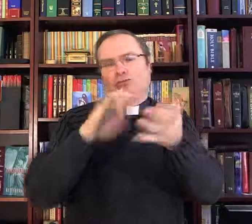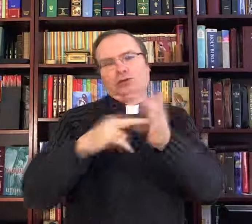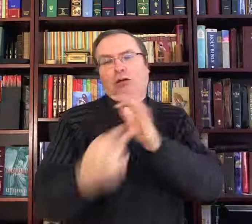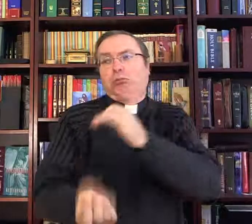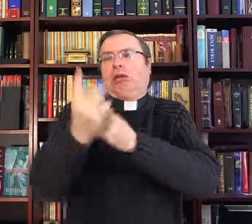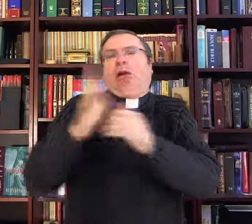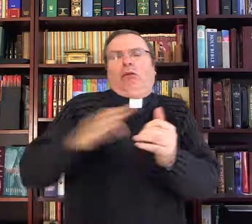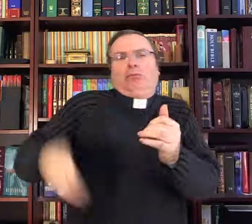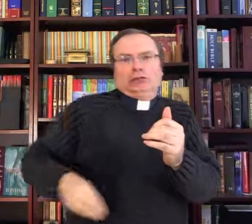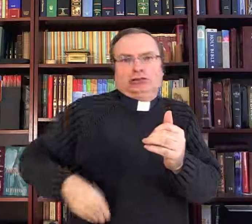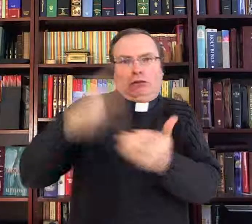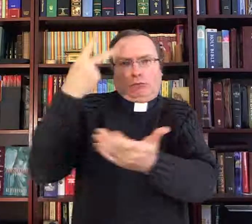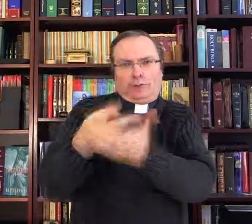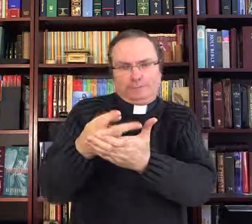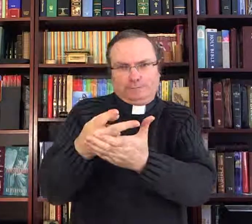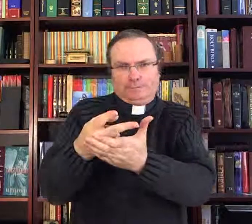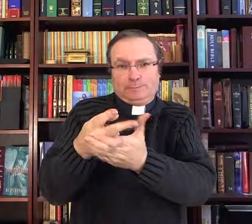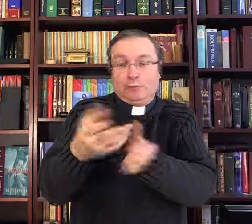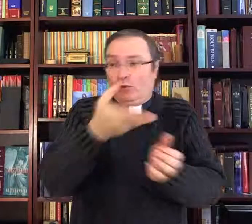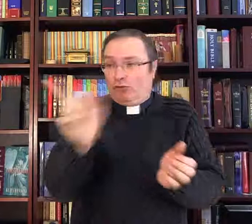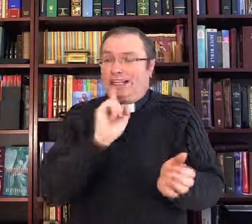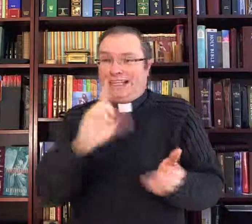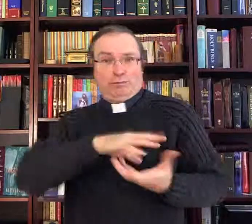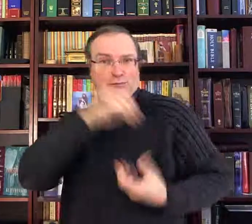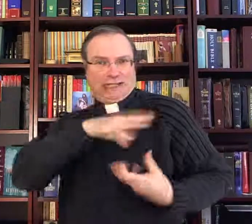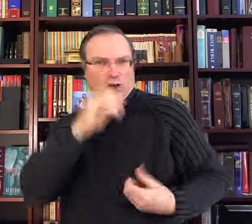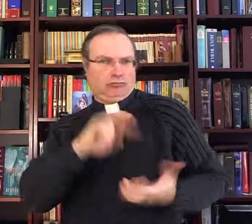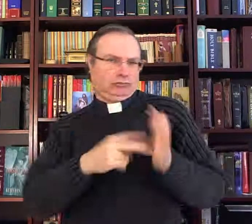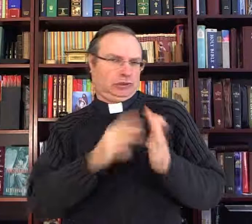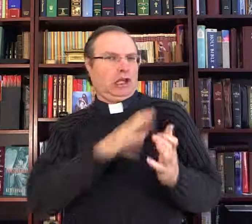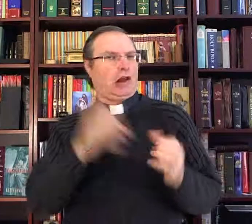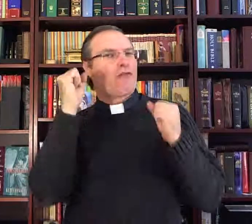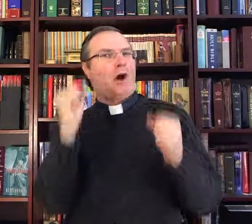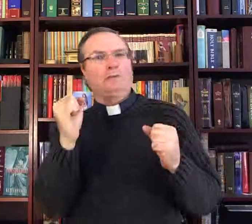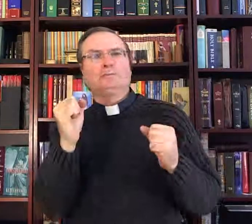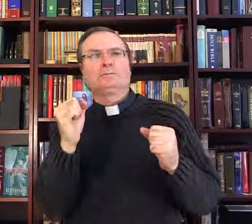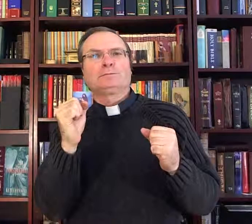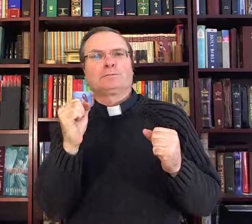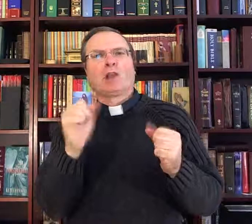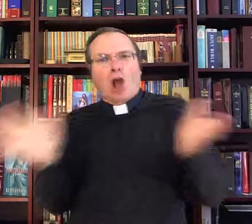(qui signifie qu'il a tombé dans le péché) vous qui êtes spirituels, (c'est-à-dire des chrétiens forts)